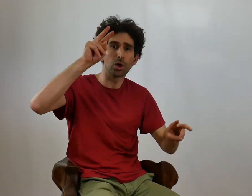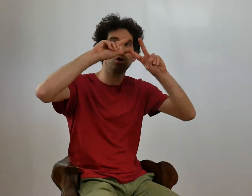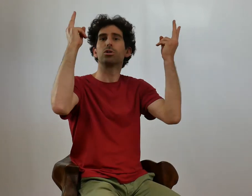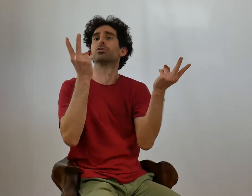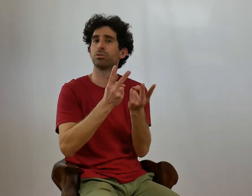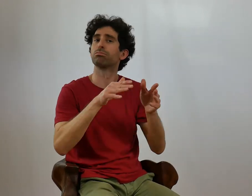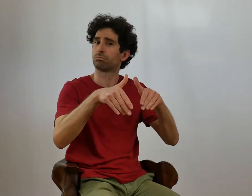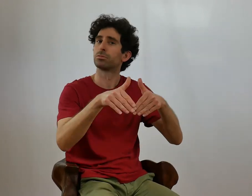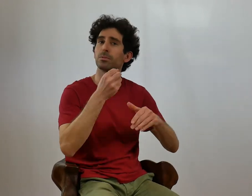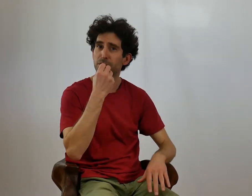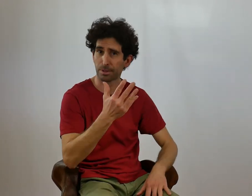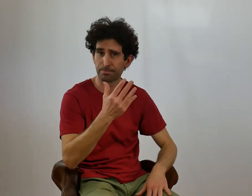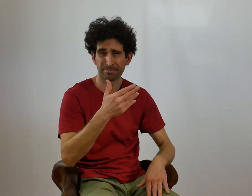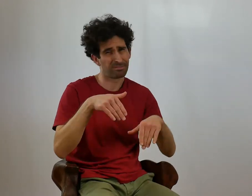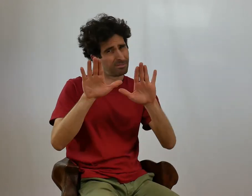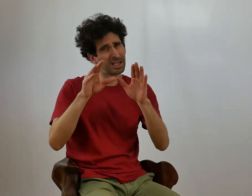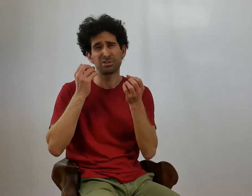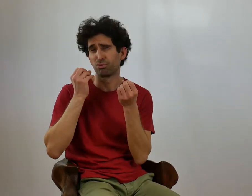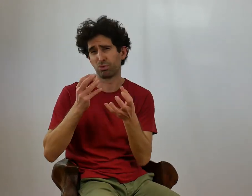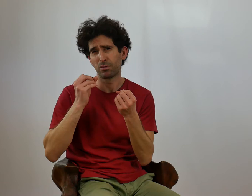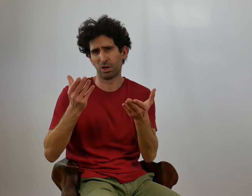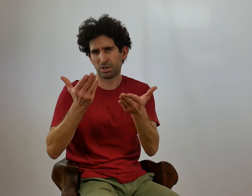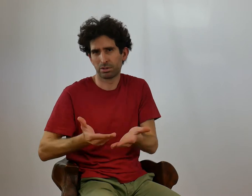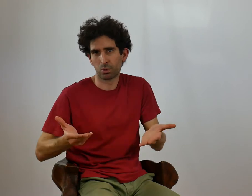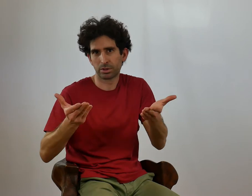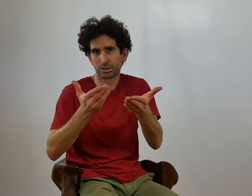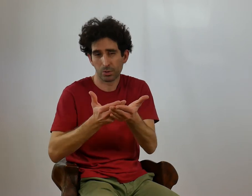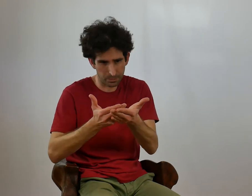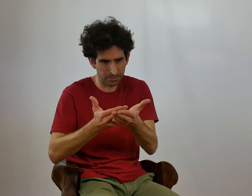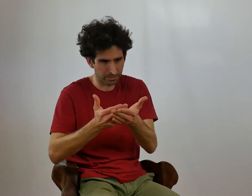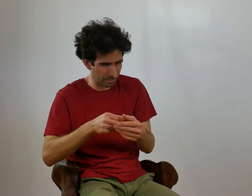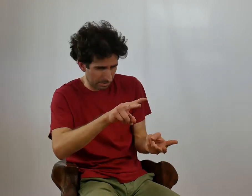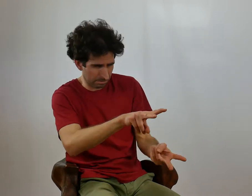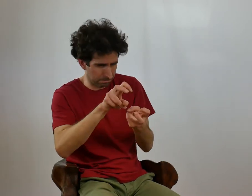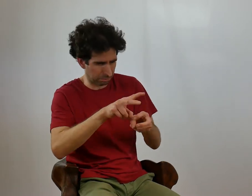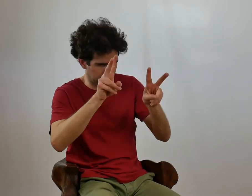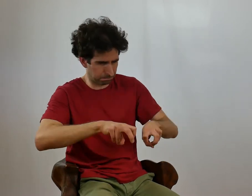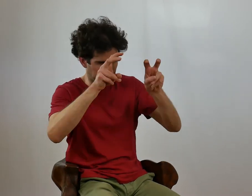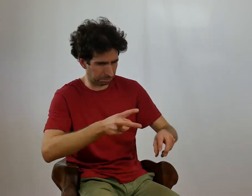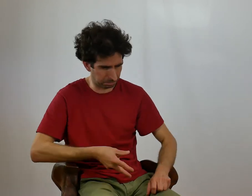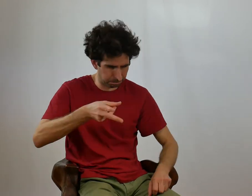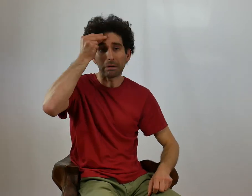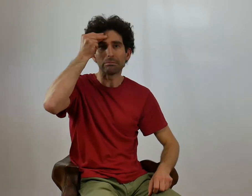En général, ça mache bien. Mais souvent, il y a des situations où nous percevons, analysons et comprenons